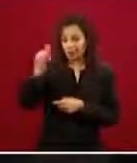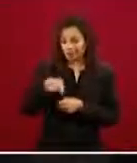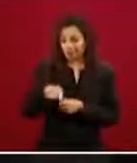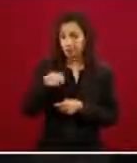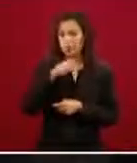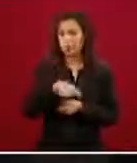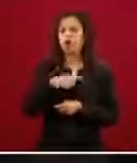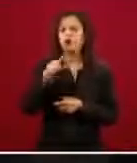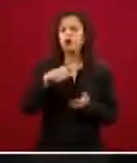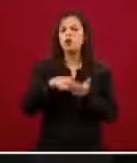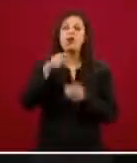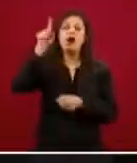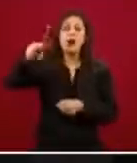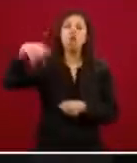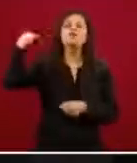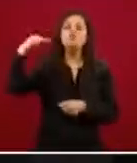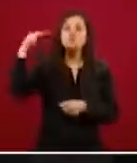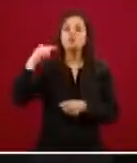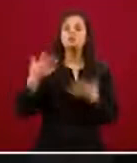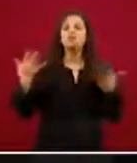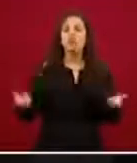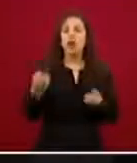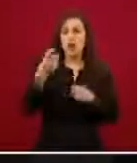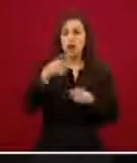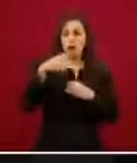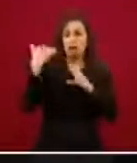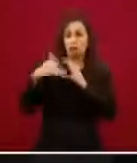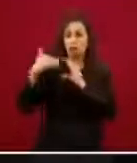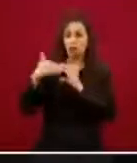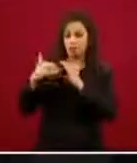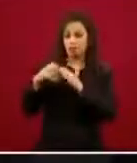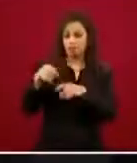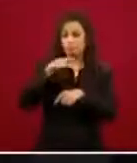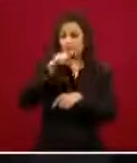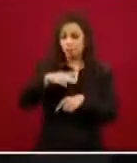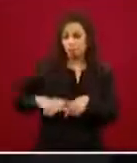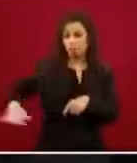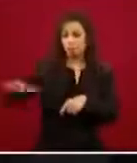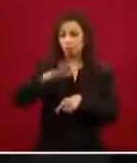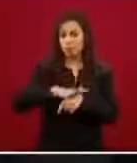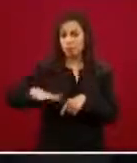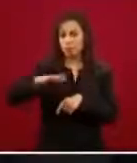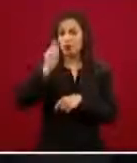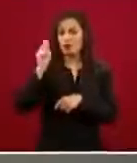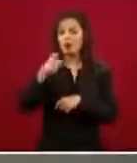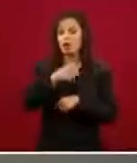¿Usted qué reporte tiene acerca de las transferencias hacia la hacienda pública de todo lo que tenía que transferir el Issste?